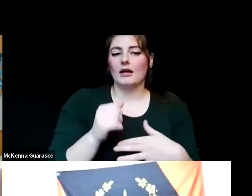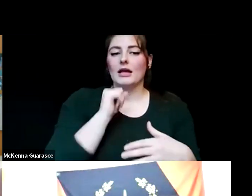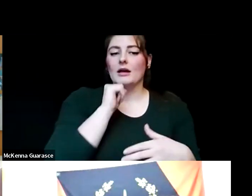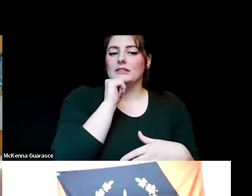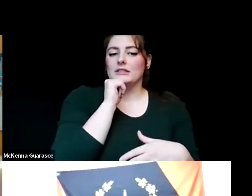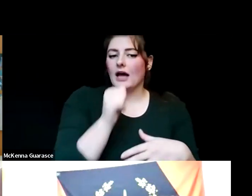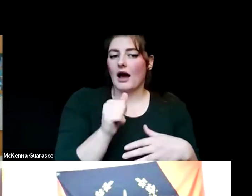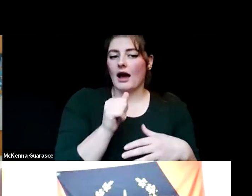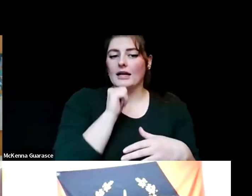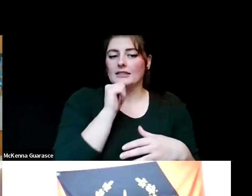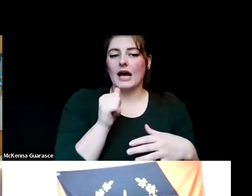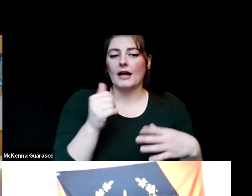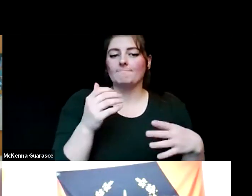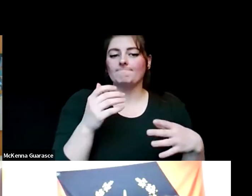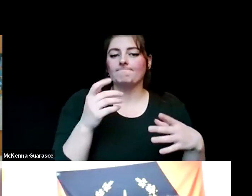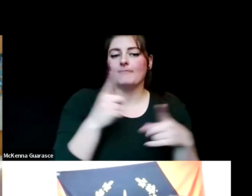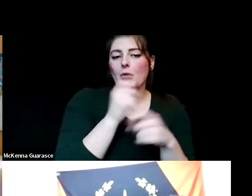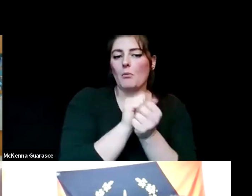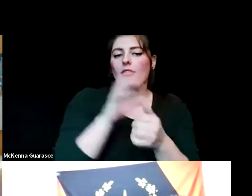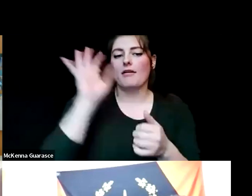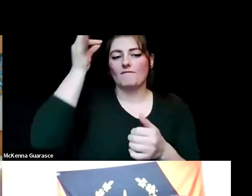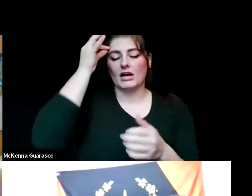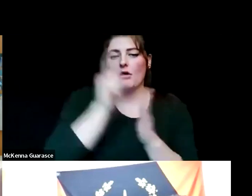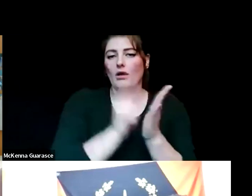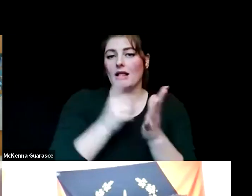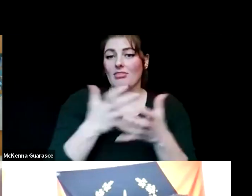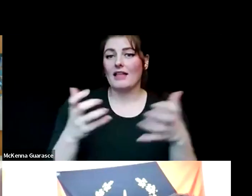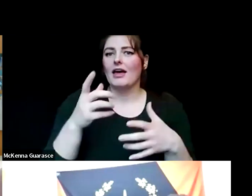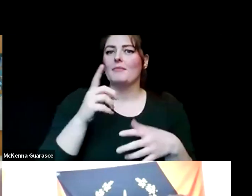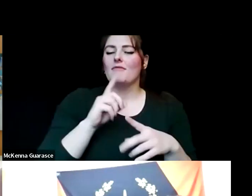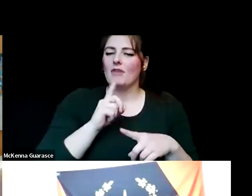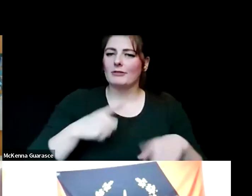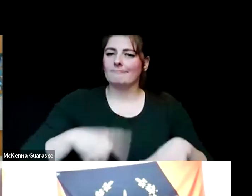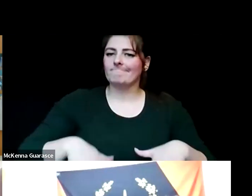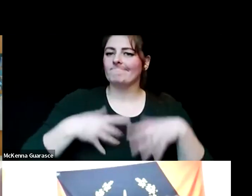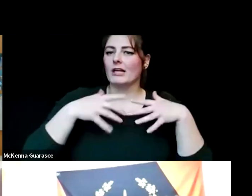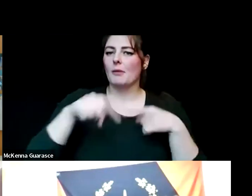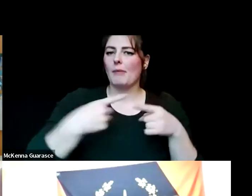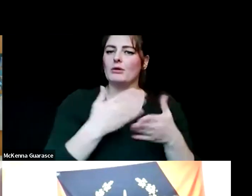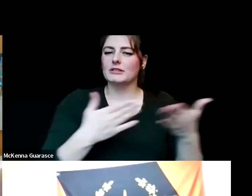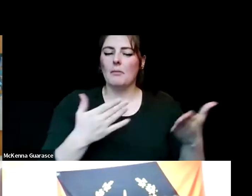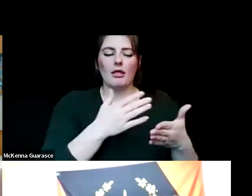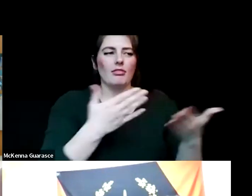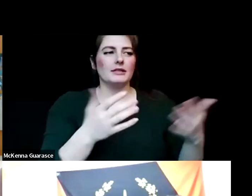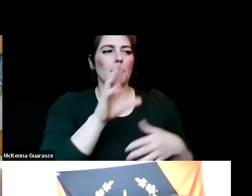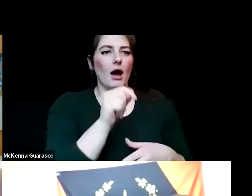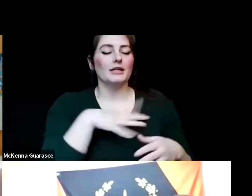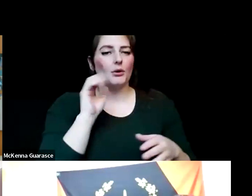de las que hablamos anteriormente. Y muchos de ellos estarán ansiosos por algunas de esas cosas y eso está bien porque ahora tenemos orientación oficial,